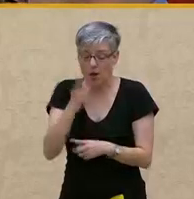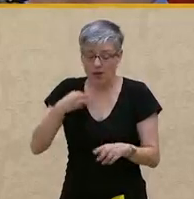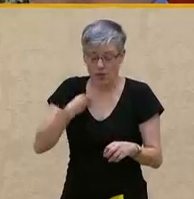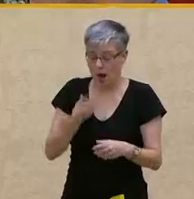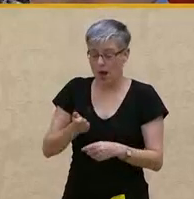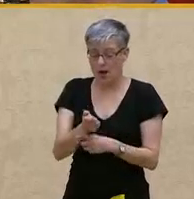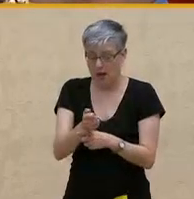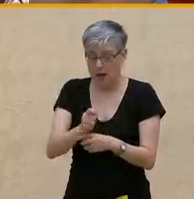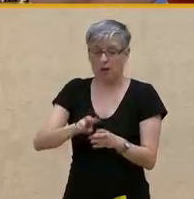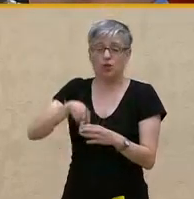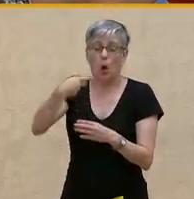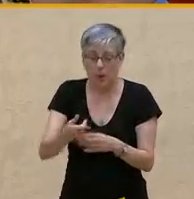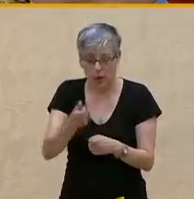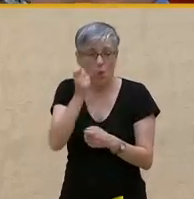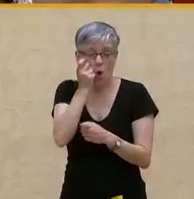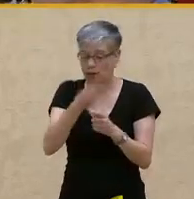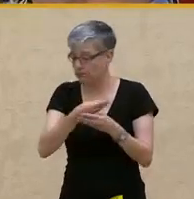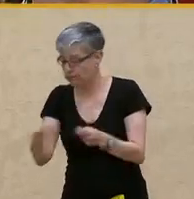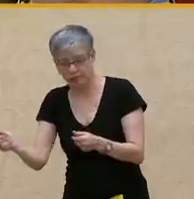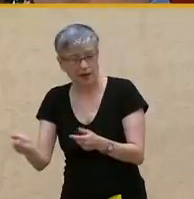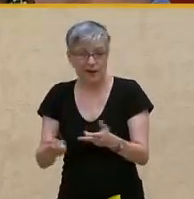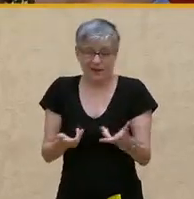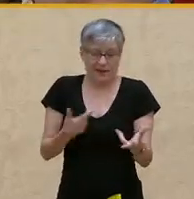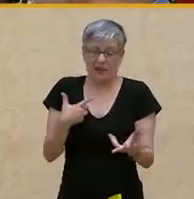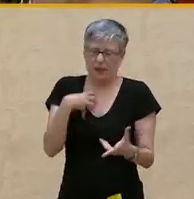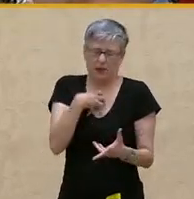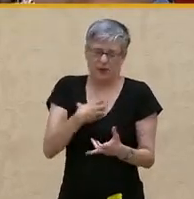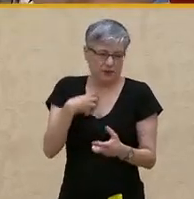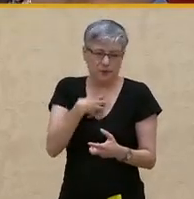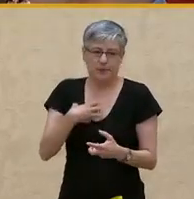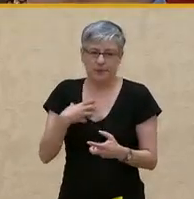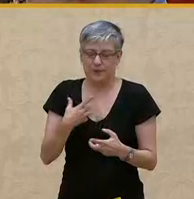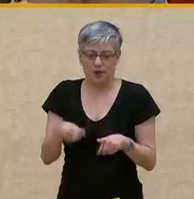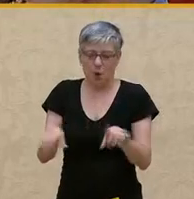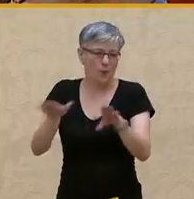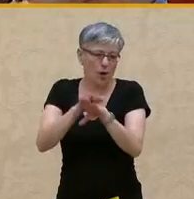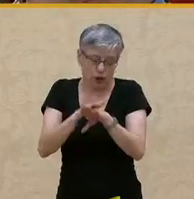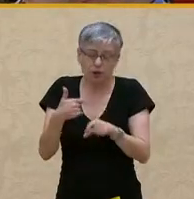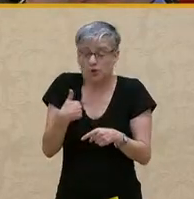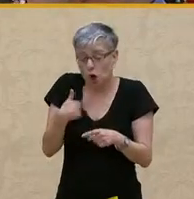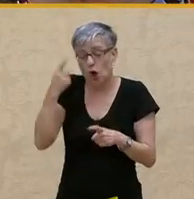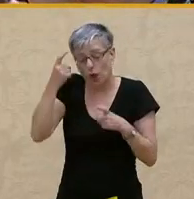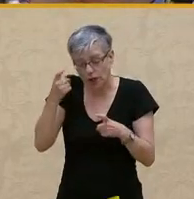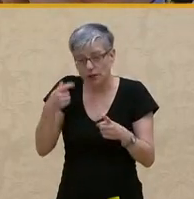se me cae el móvil, es muy complicado. Yo lo intento, y hago el esfuerzo de salir,